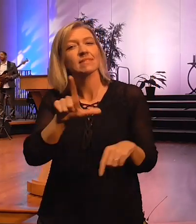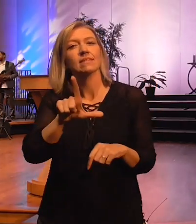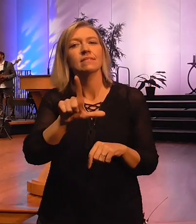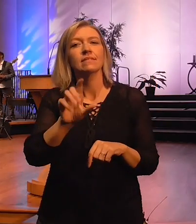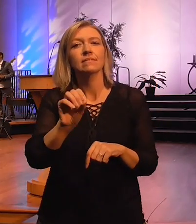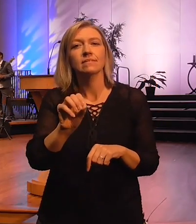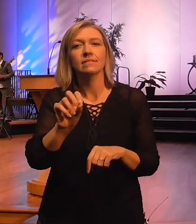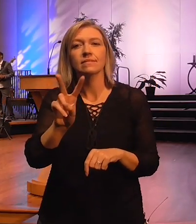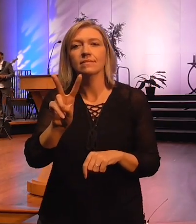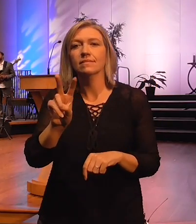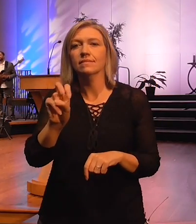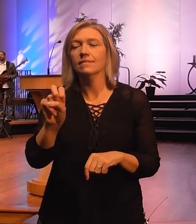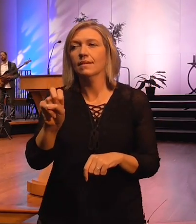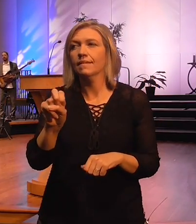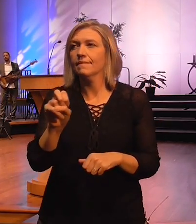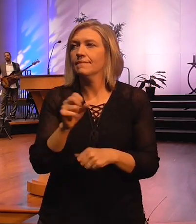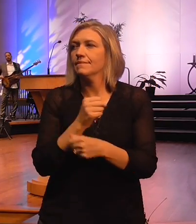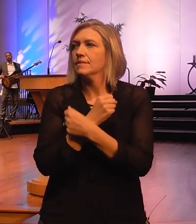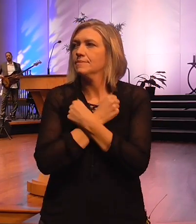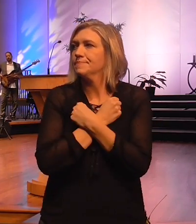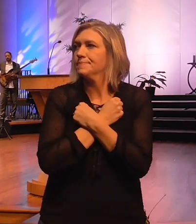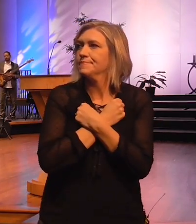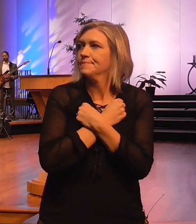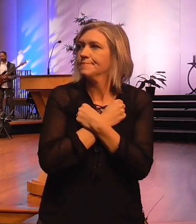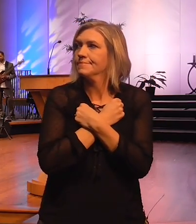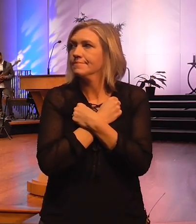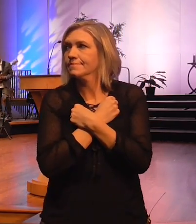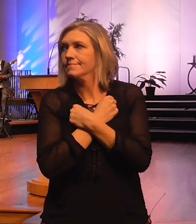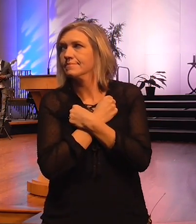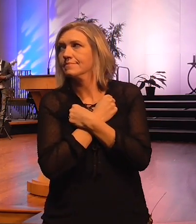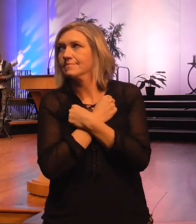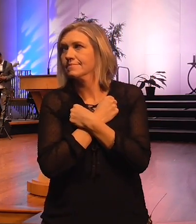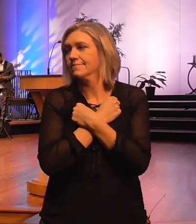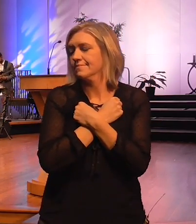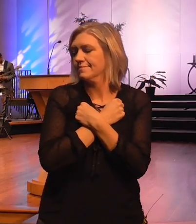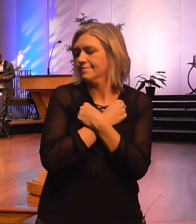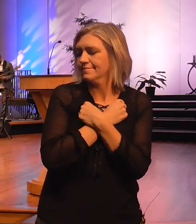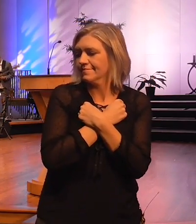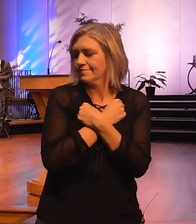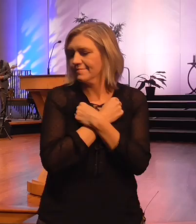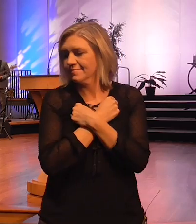[Música]